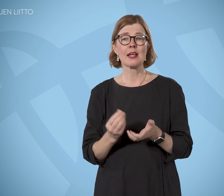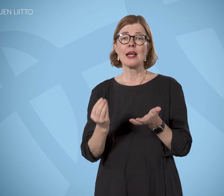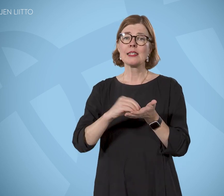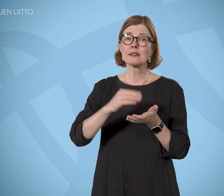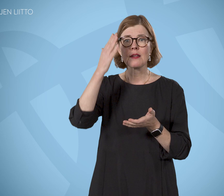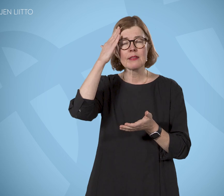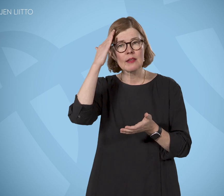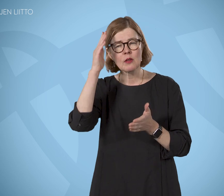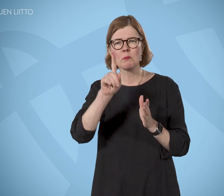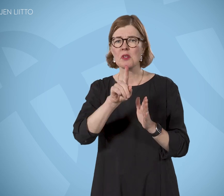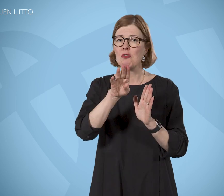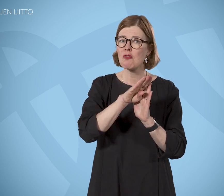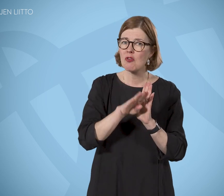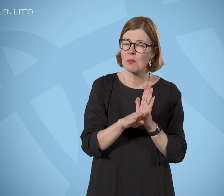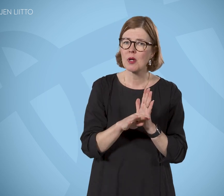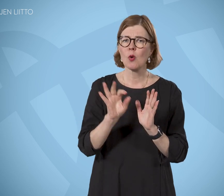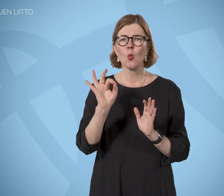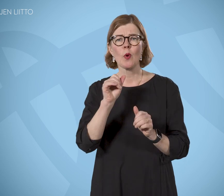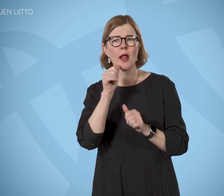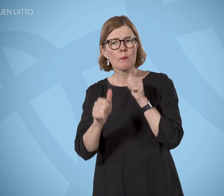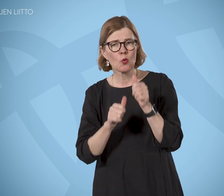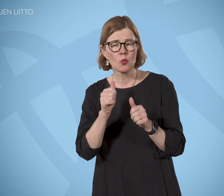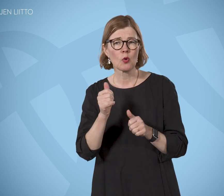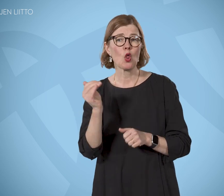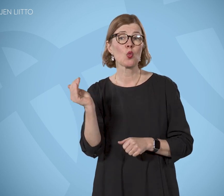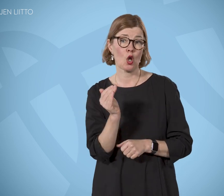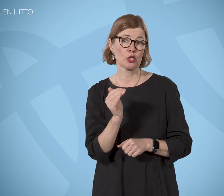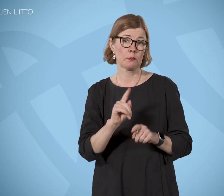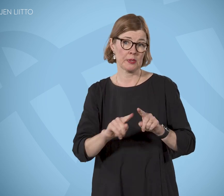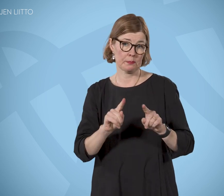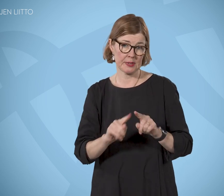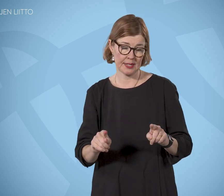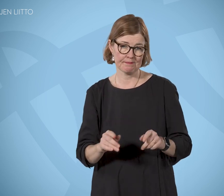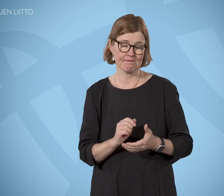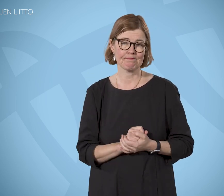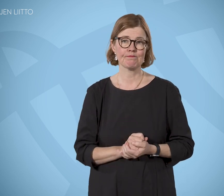Lisätietoja ohjelmasta ja ilmoittautumisista tulossa lähempänä.